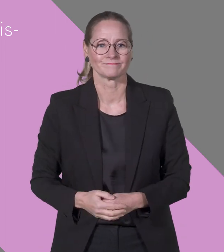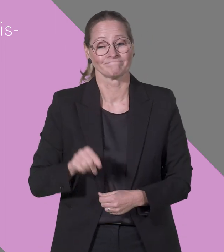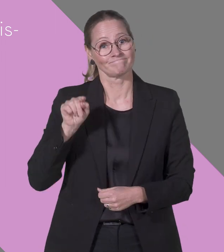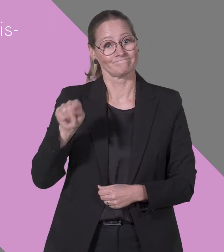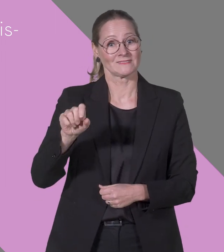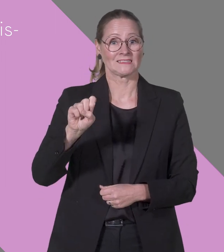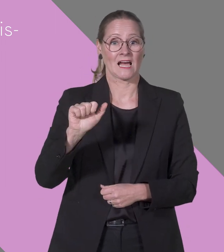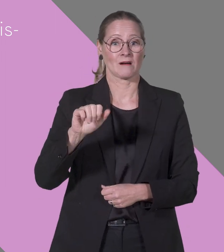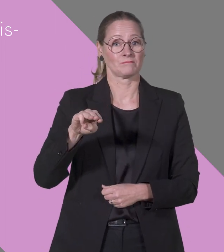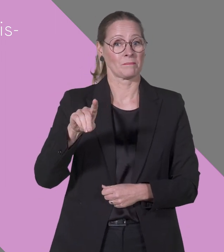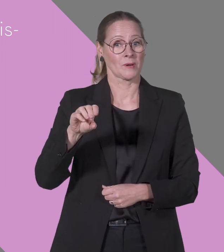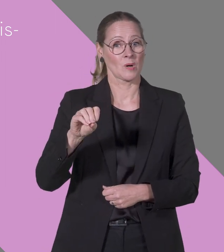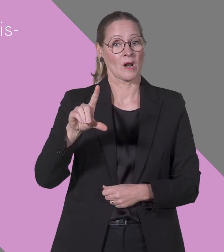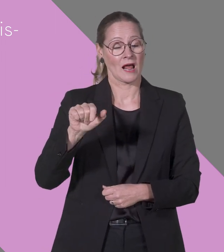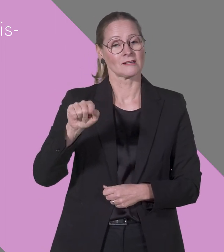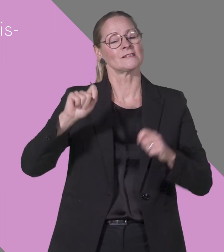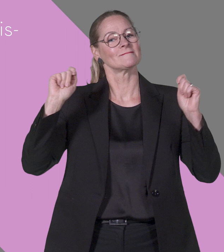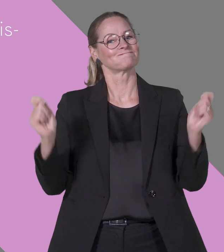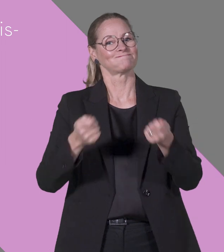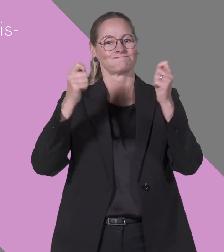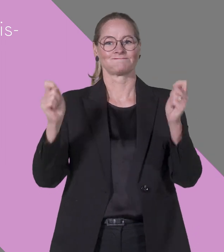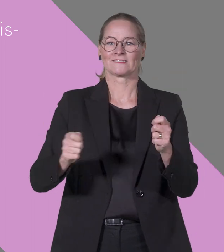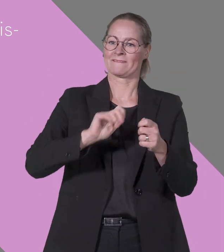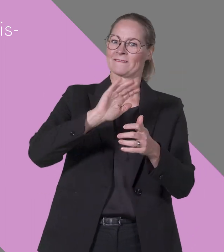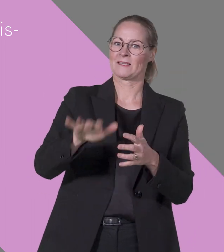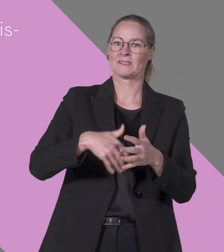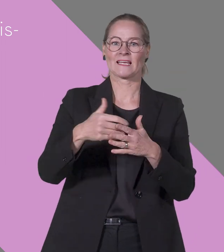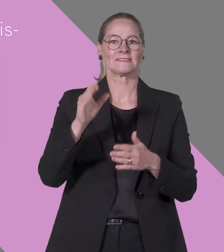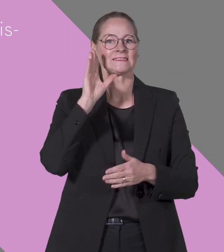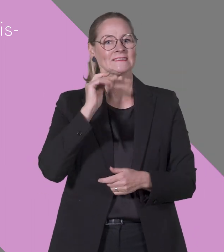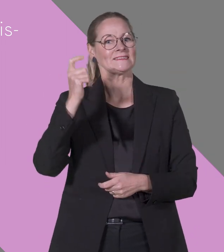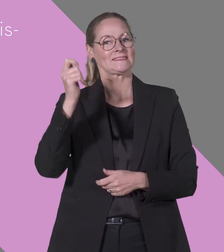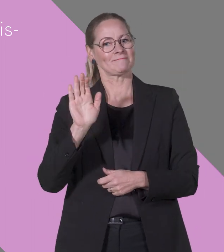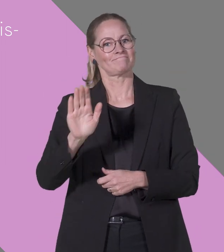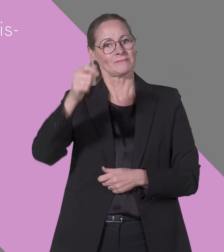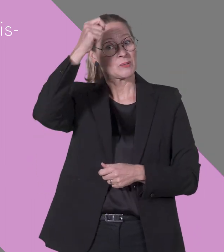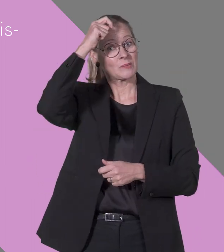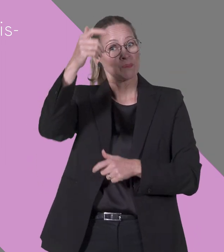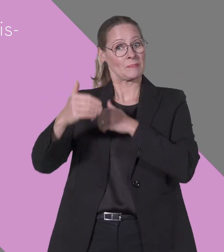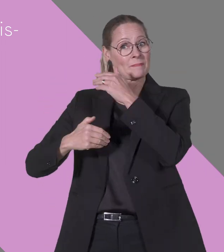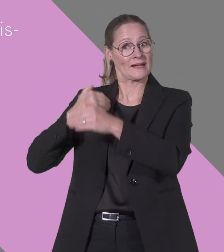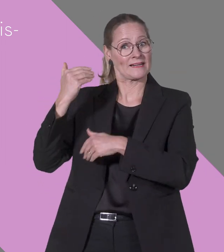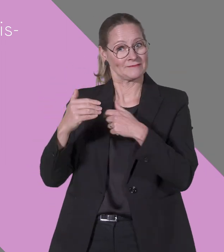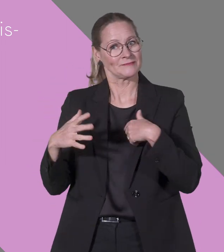Sampolassa juhlitaan viittomakielistä seniorien kulttuuriperinnettä -